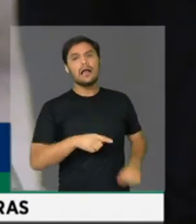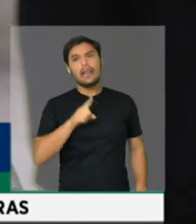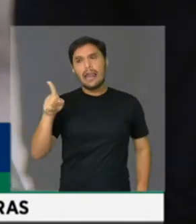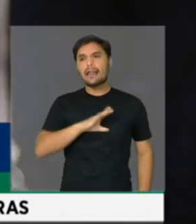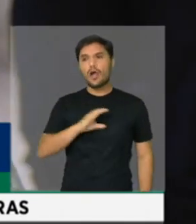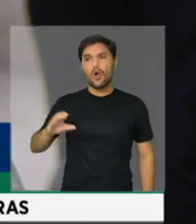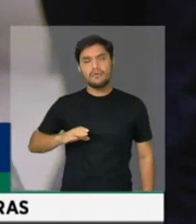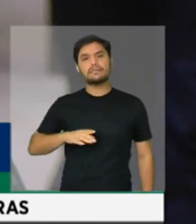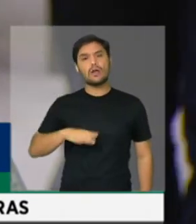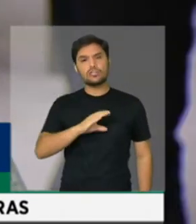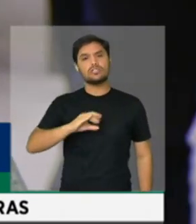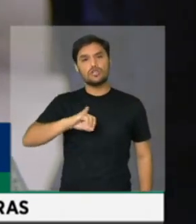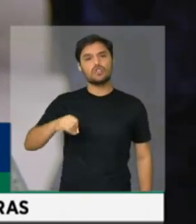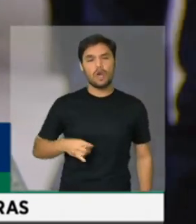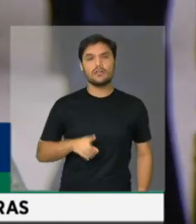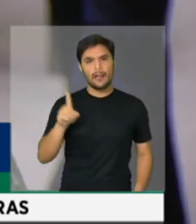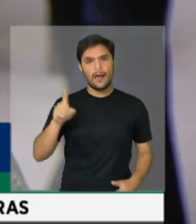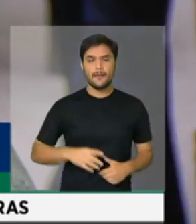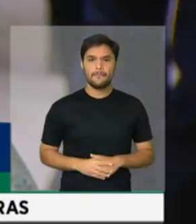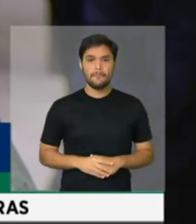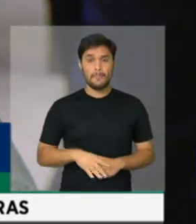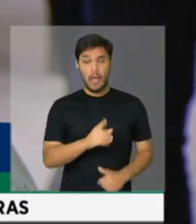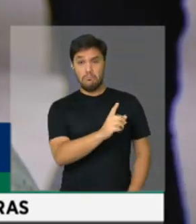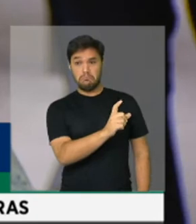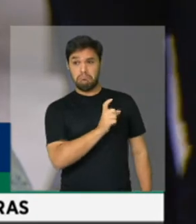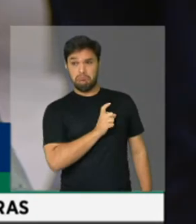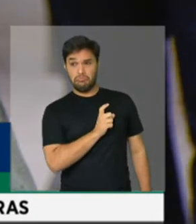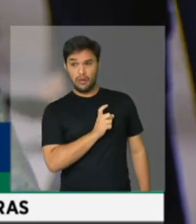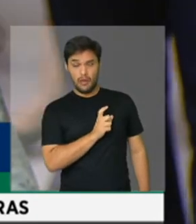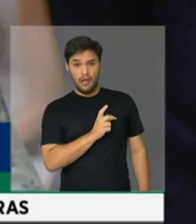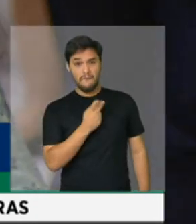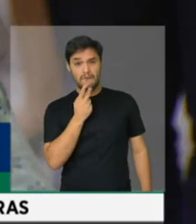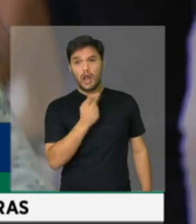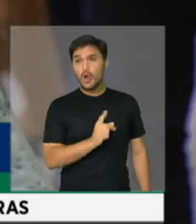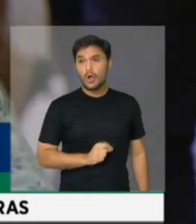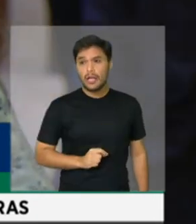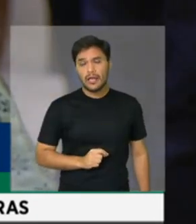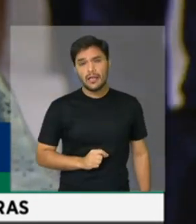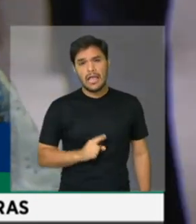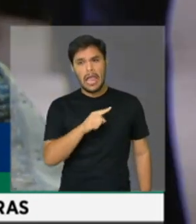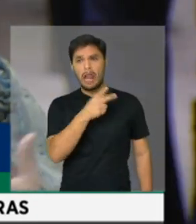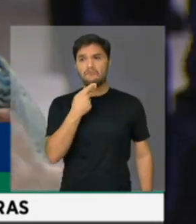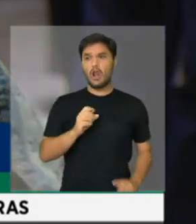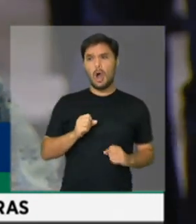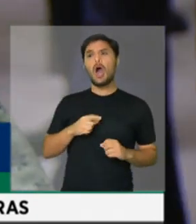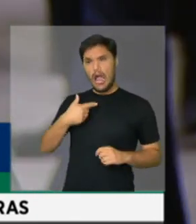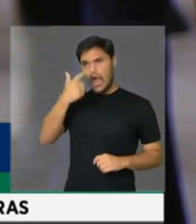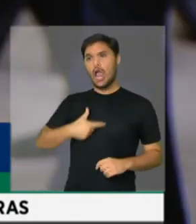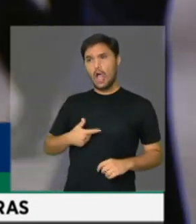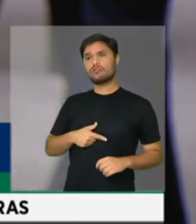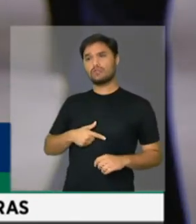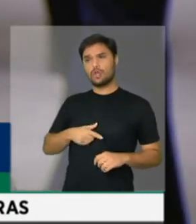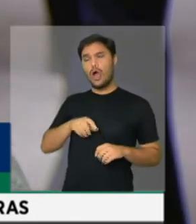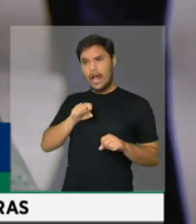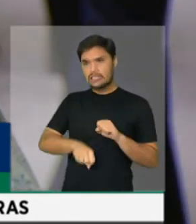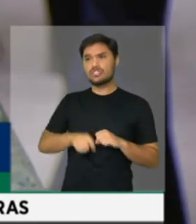MULHERES, A NOS AMEAÇAR, PRESIDENTE, EU QUERO APROVEITAR MEUS DOIS MINUTOS, PRESIDENTE, EU NÃO TINHA FEITO ESSA FORMALIZAÇÃO AQUI